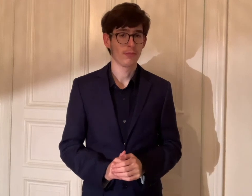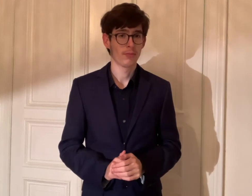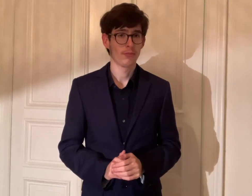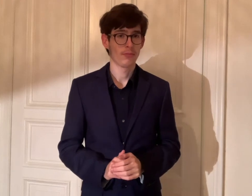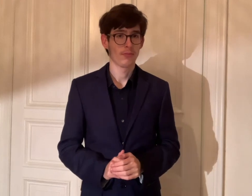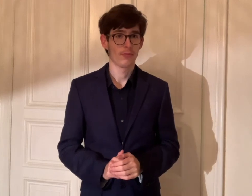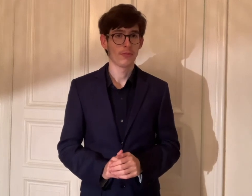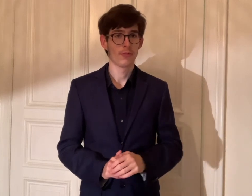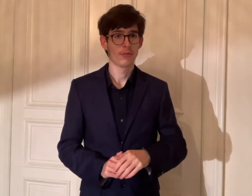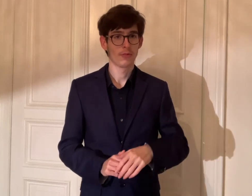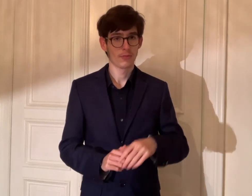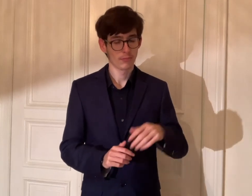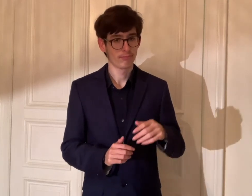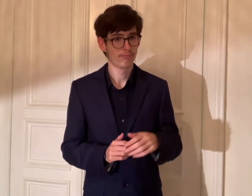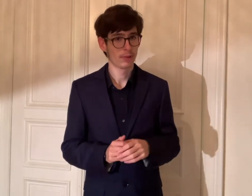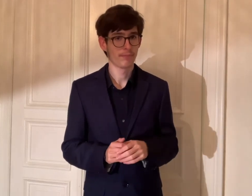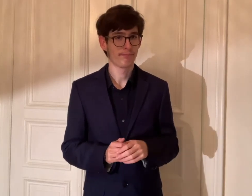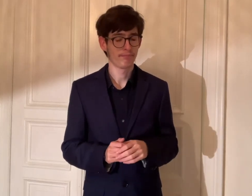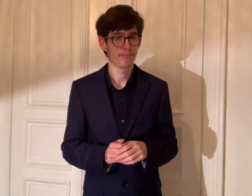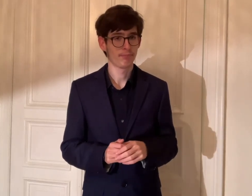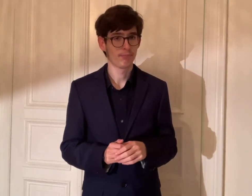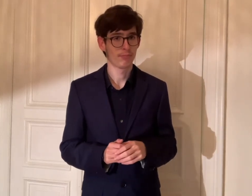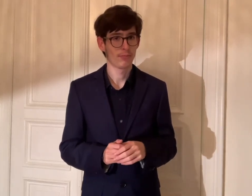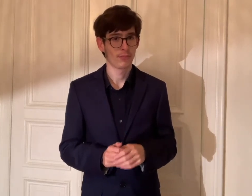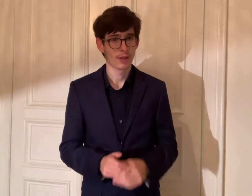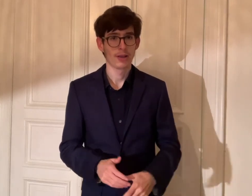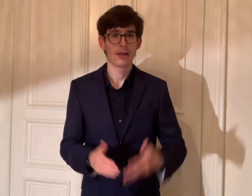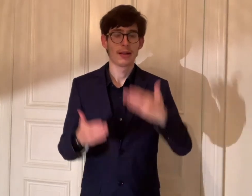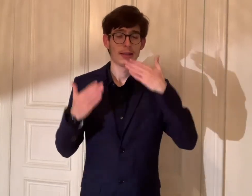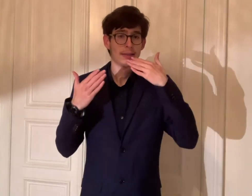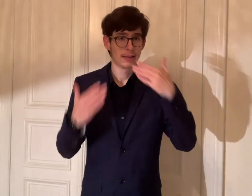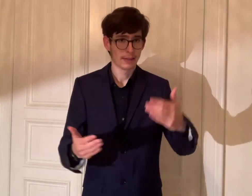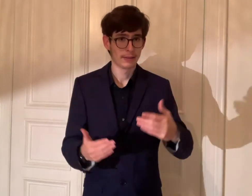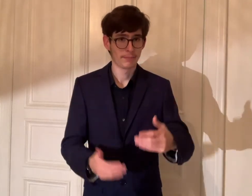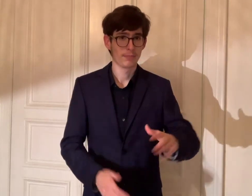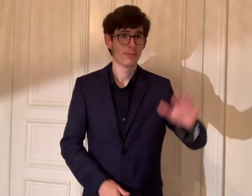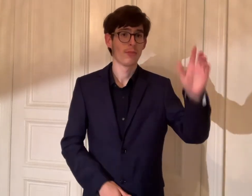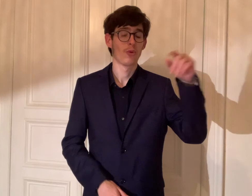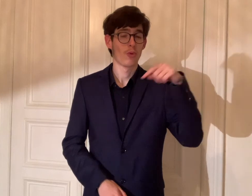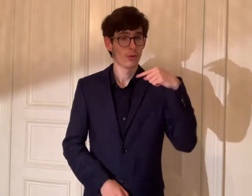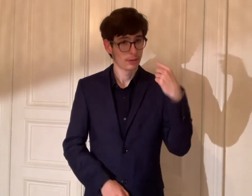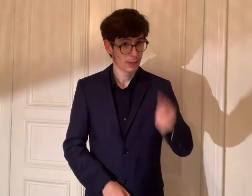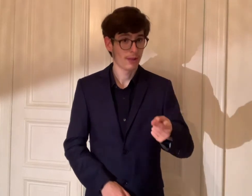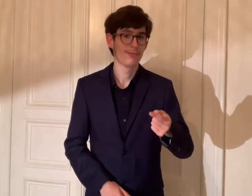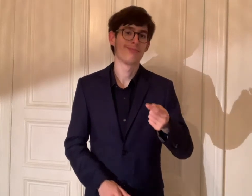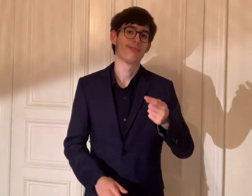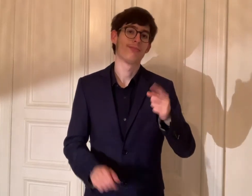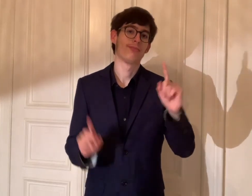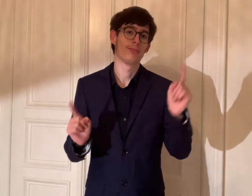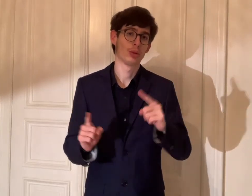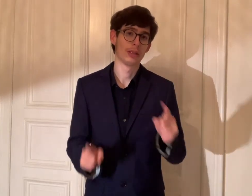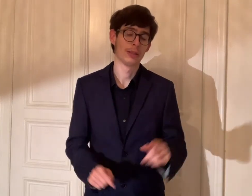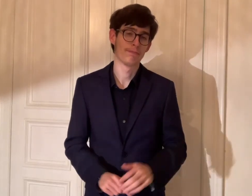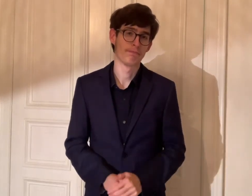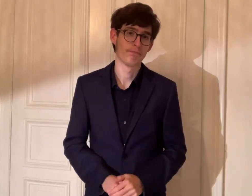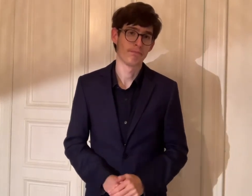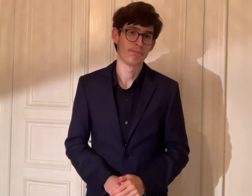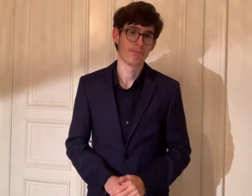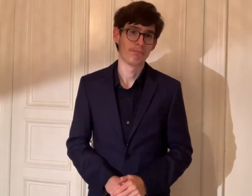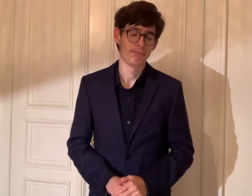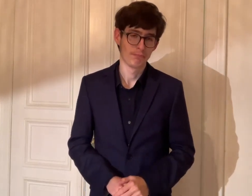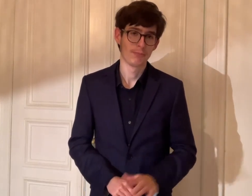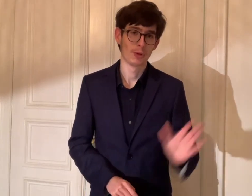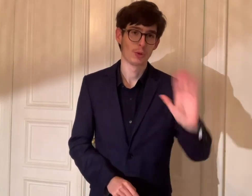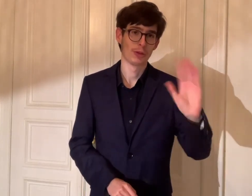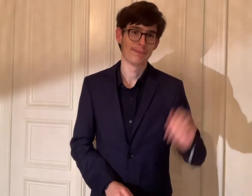Danke. Nun kommt die kurze Schluss-Musik. Tschüß.